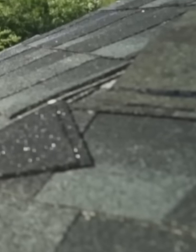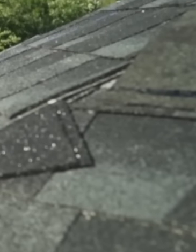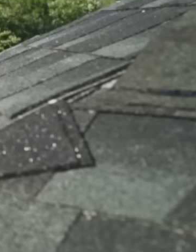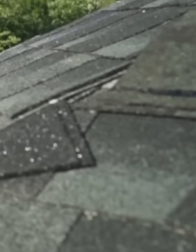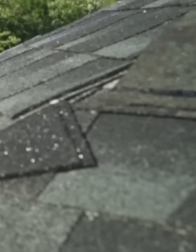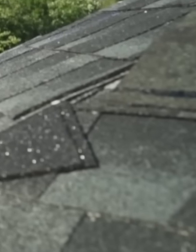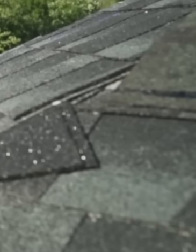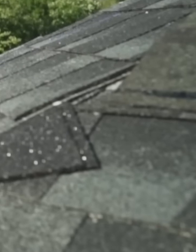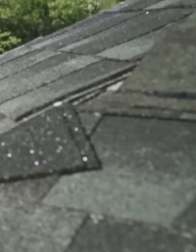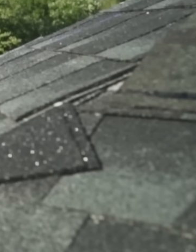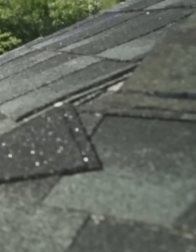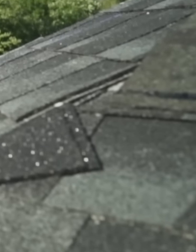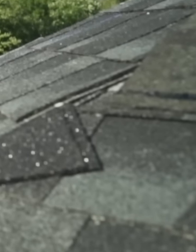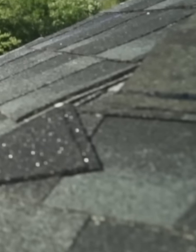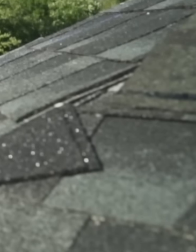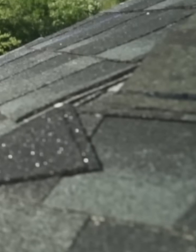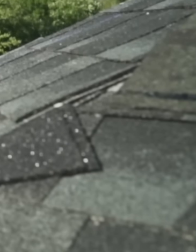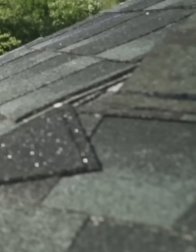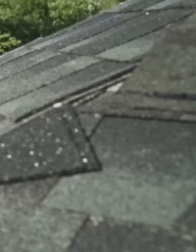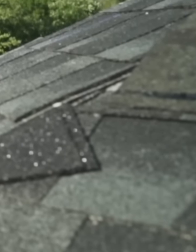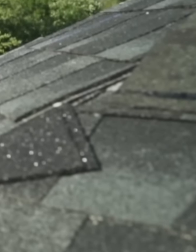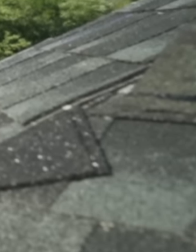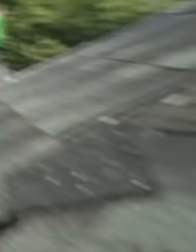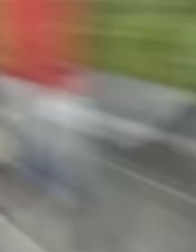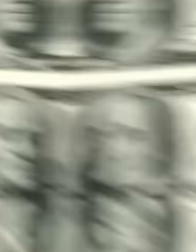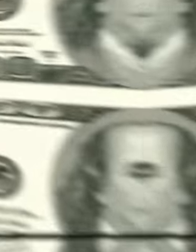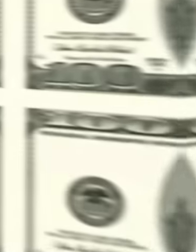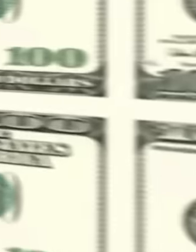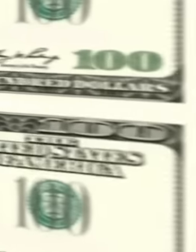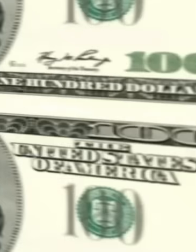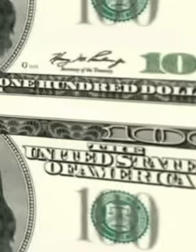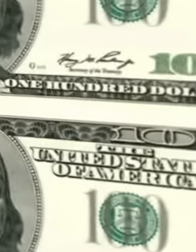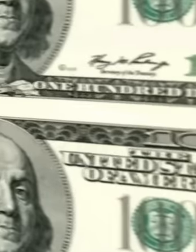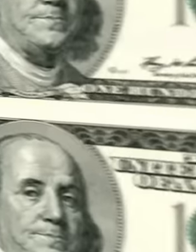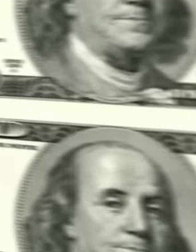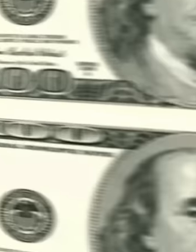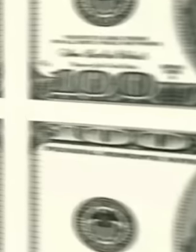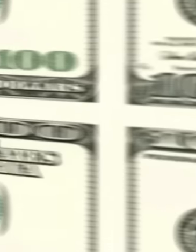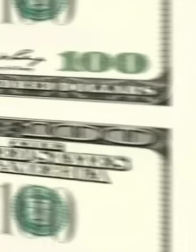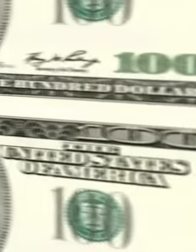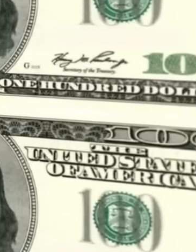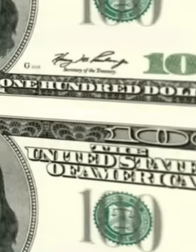representan una de las poblaciones de inmigrantes más grandes y dinámicas sino que su contribución